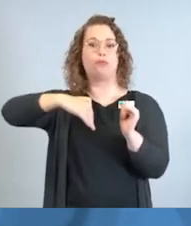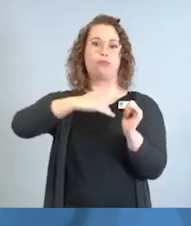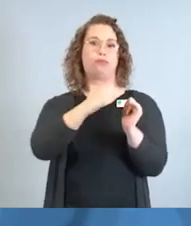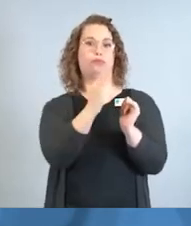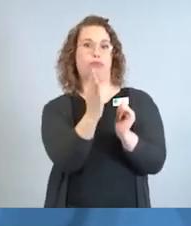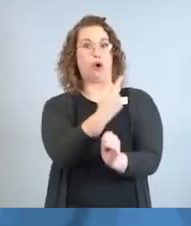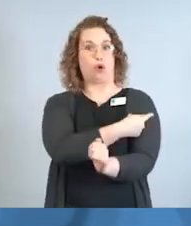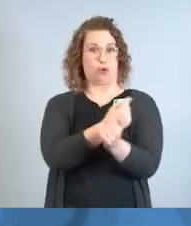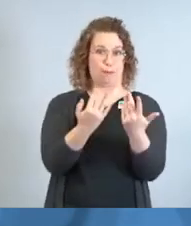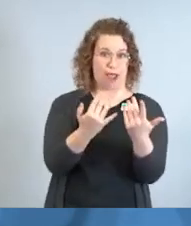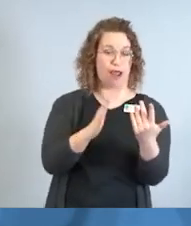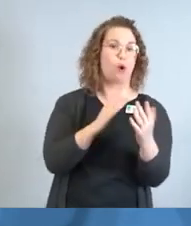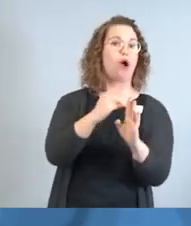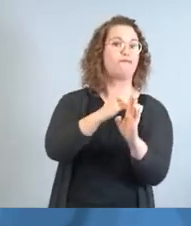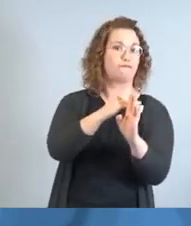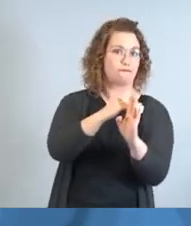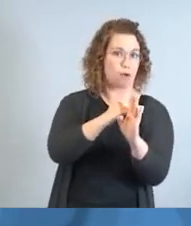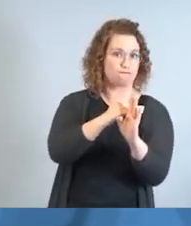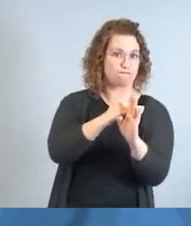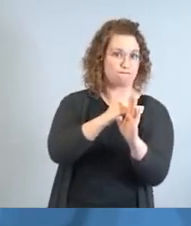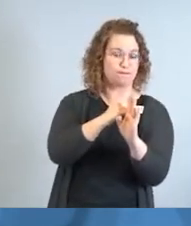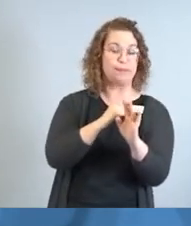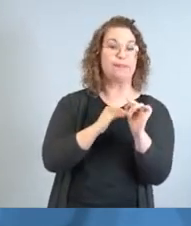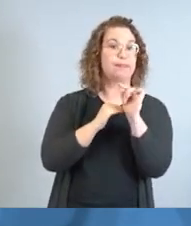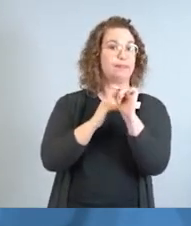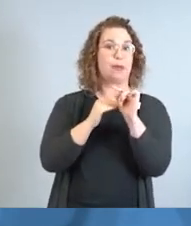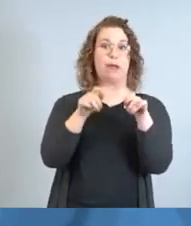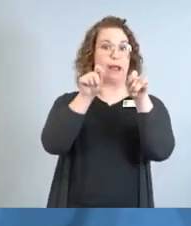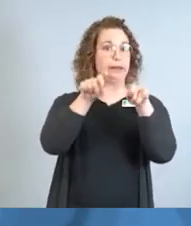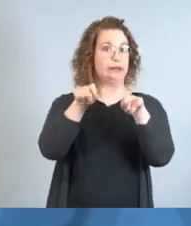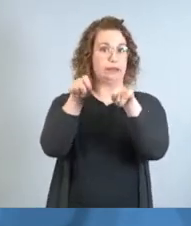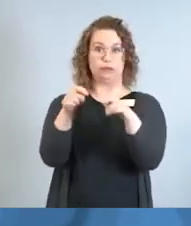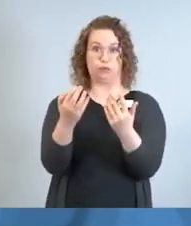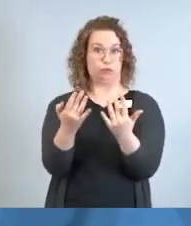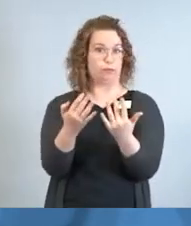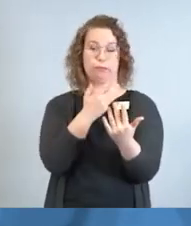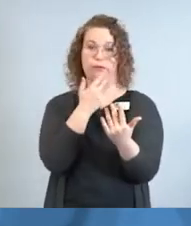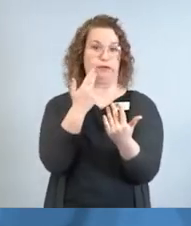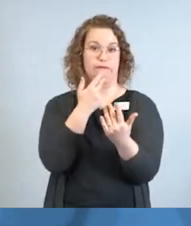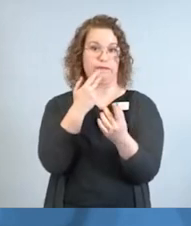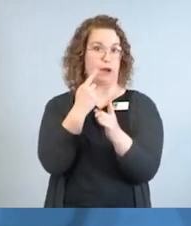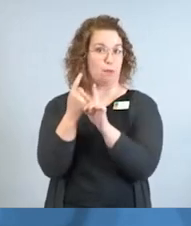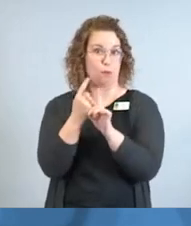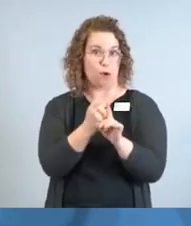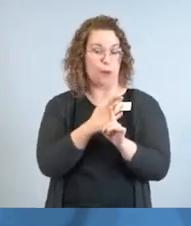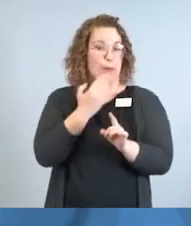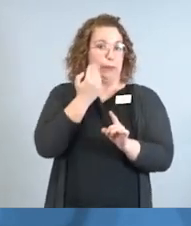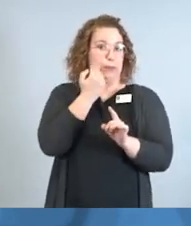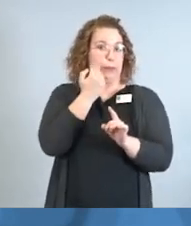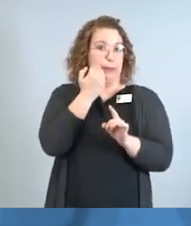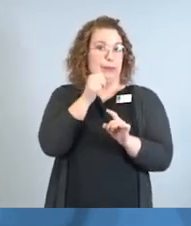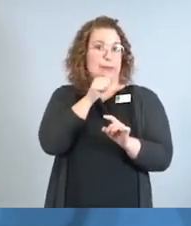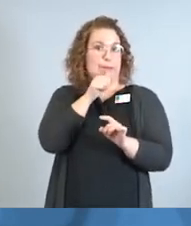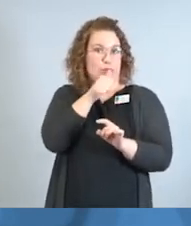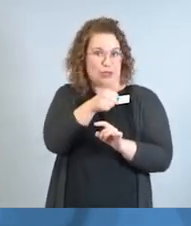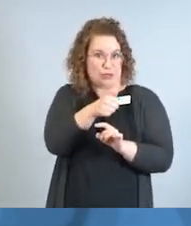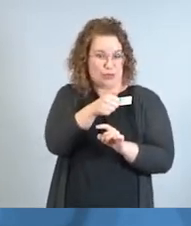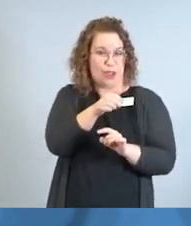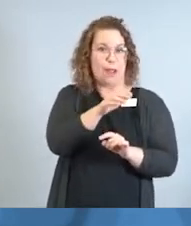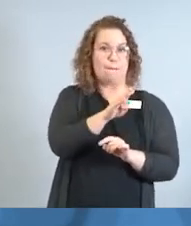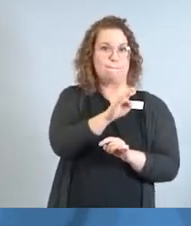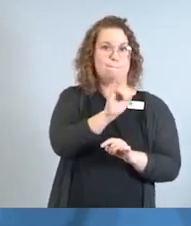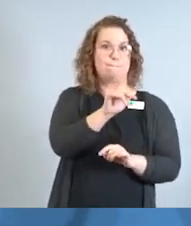Tällä hetkellä vahvistamatta on juuri ilmoitettu BioNtech-Pfizerin Comirnatyn lisämäärä, jota ei ole vielä laskettu näihin lukuihin.